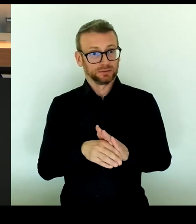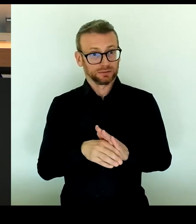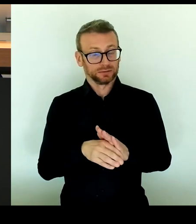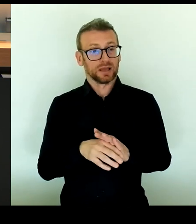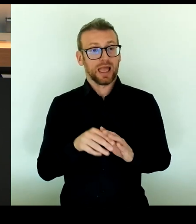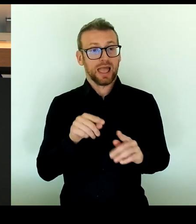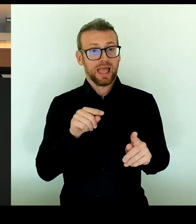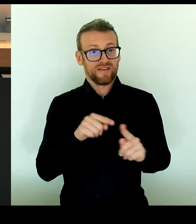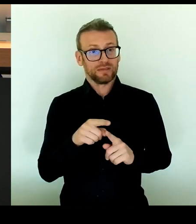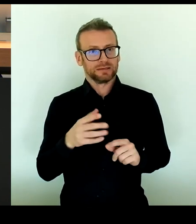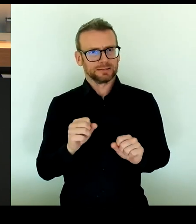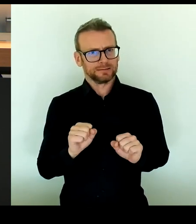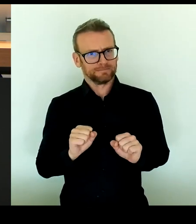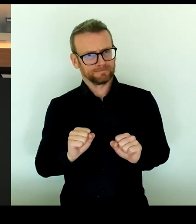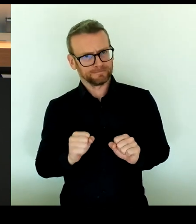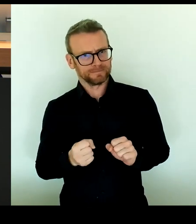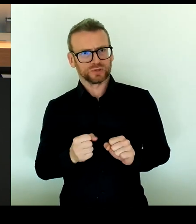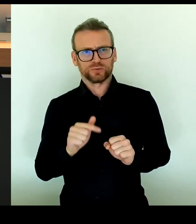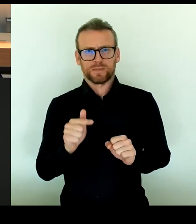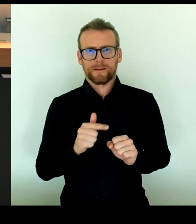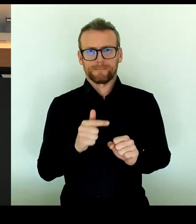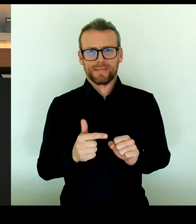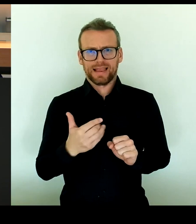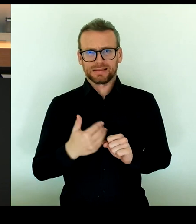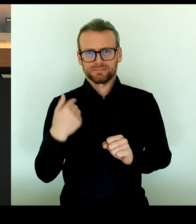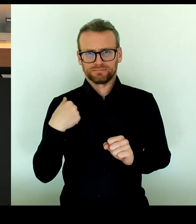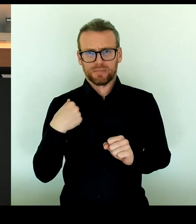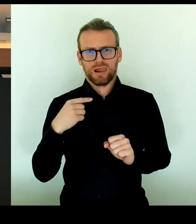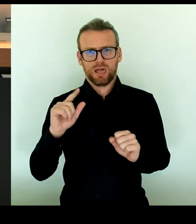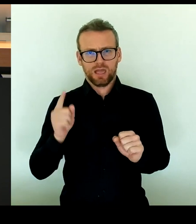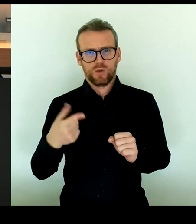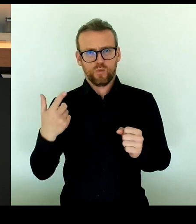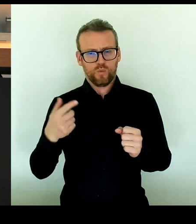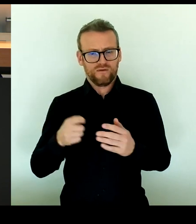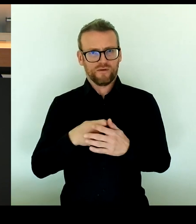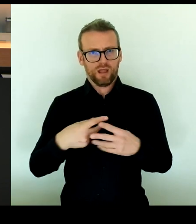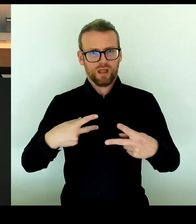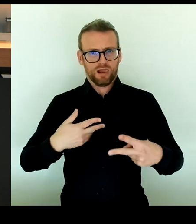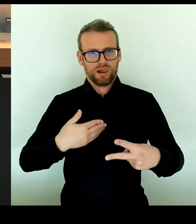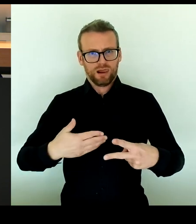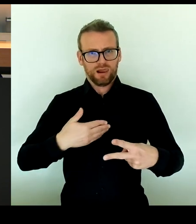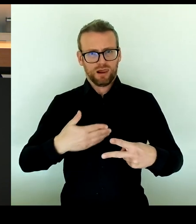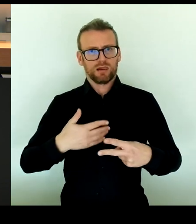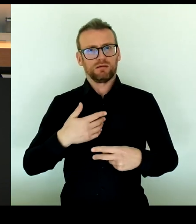wir dieses Jahr vor? Wir werden gemeinsam mit Maike Kamp die Novellierung des Datenschutzgesetzes anfange.